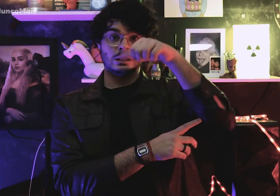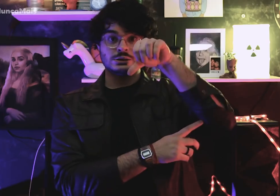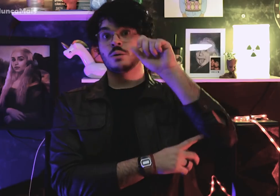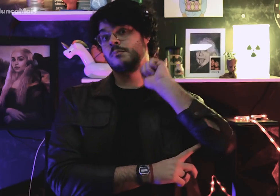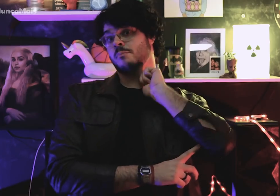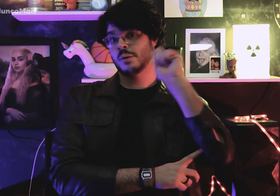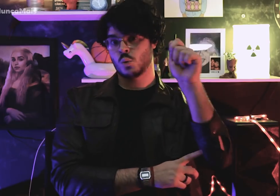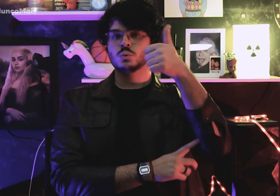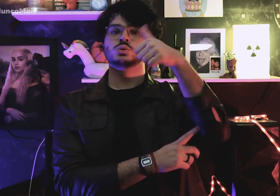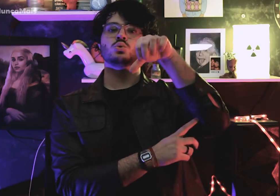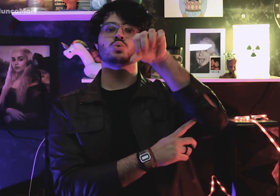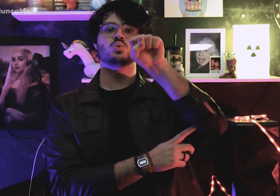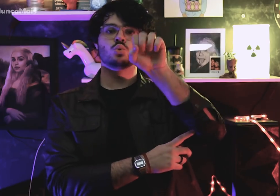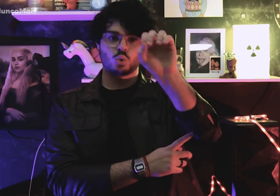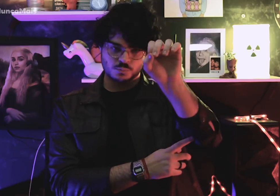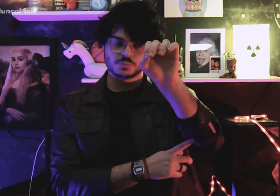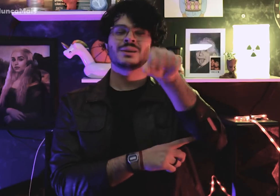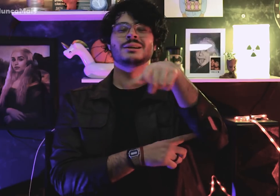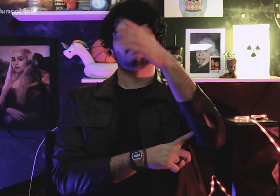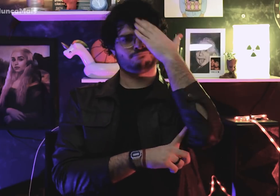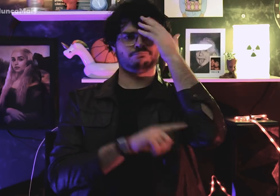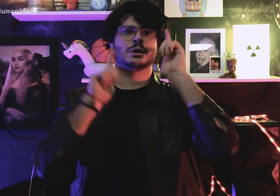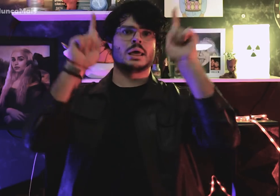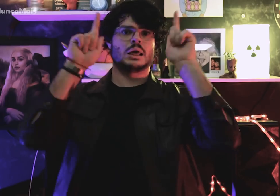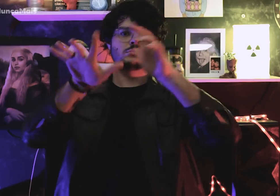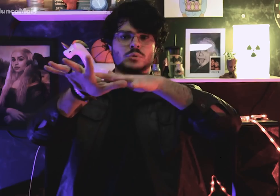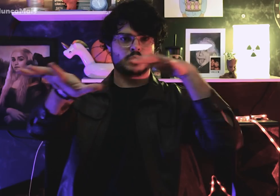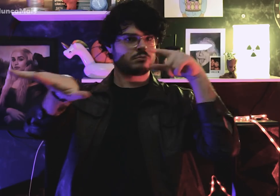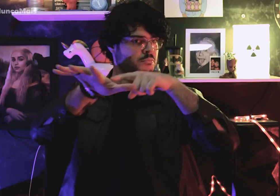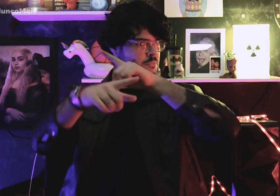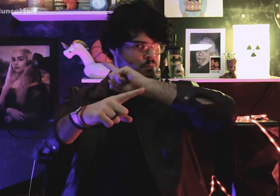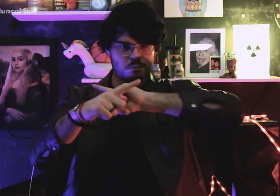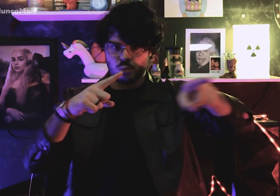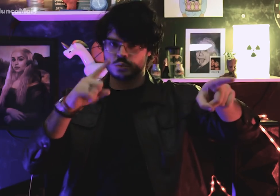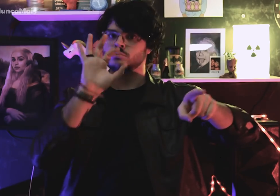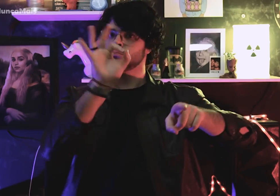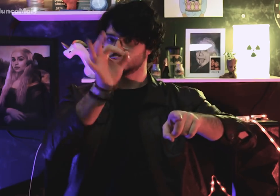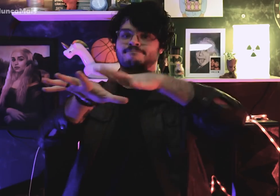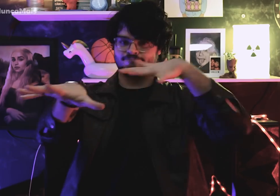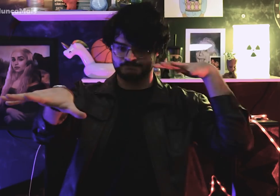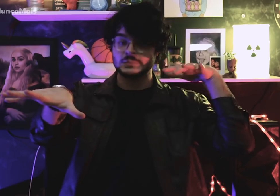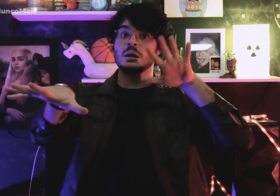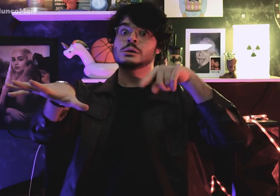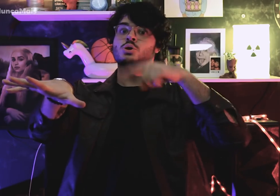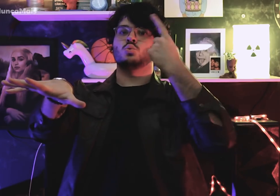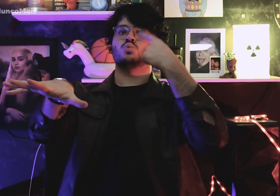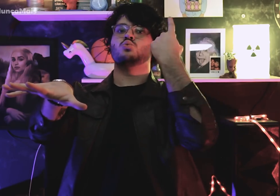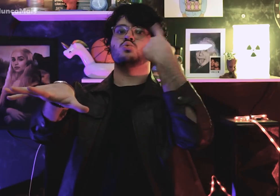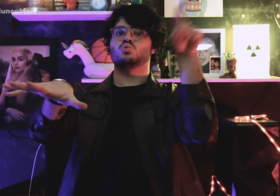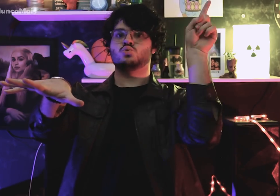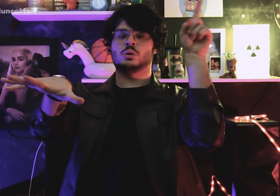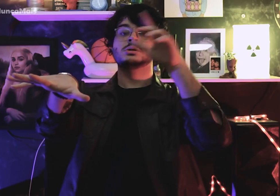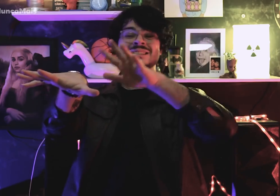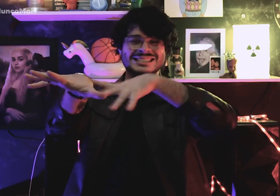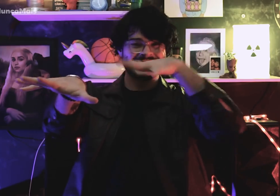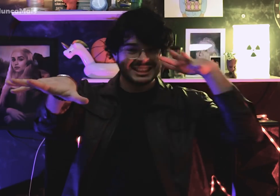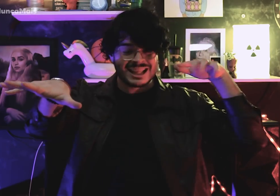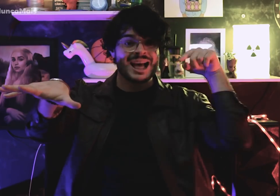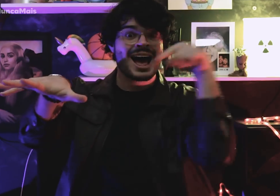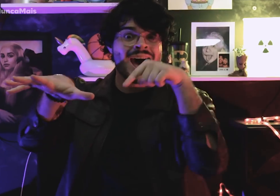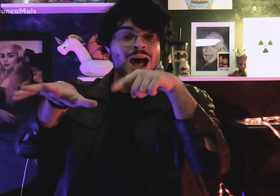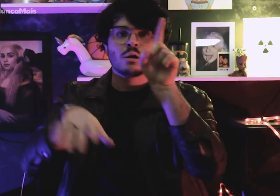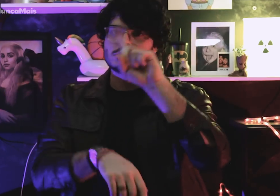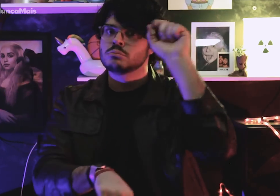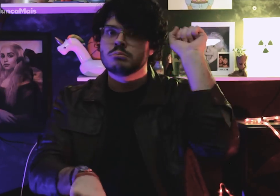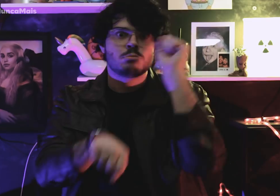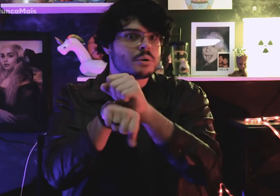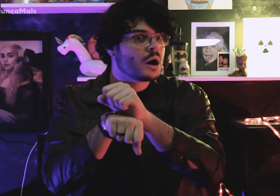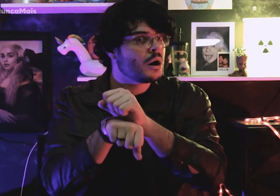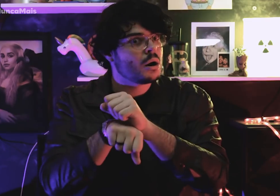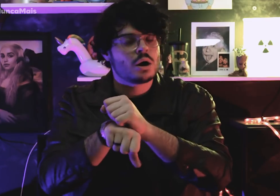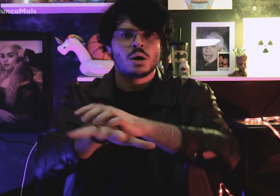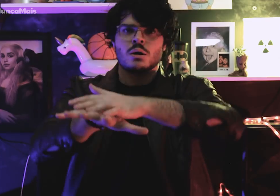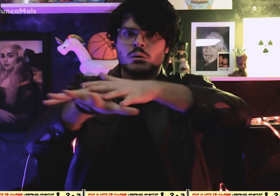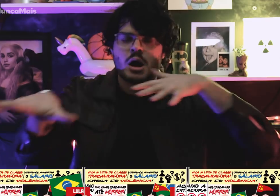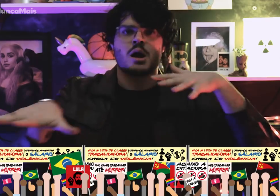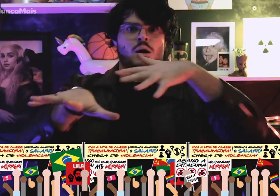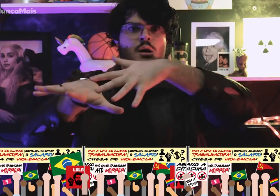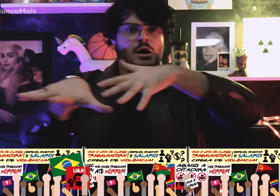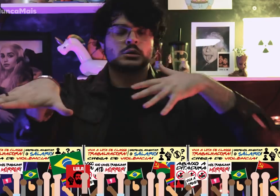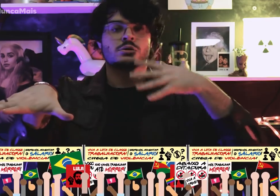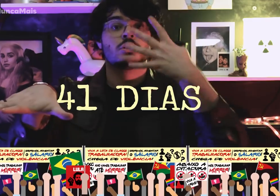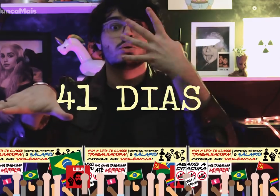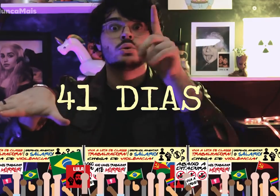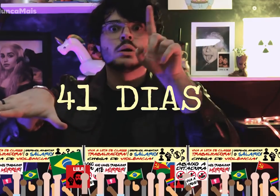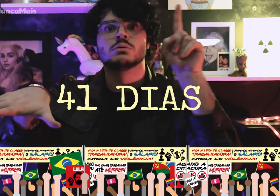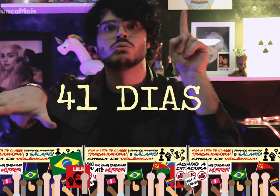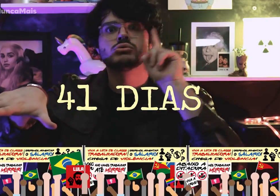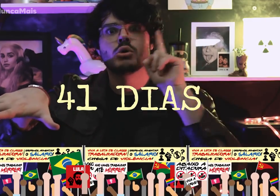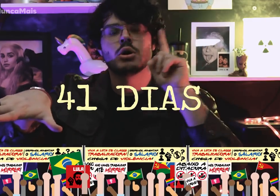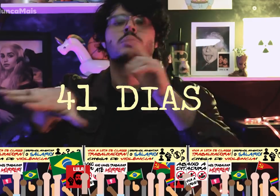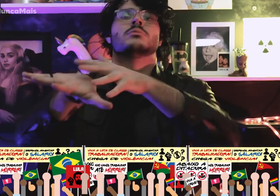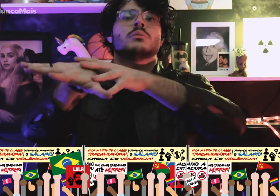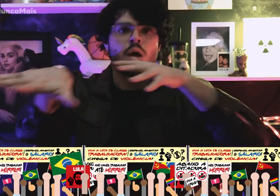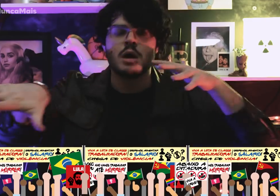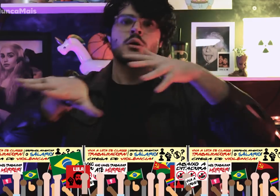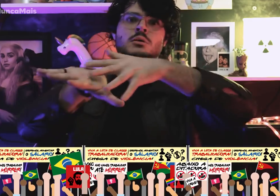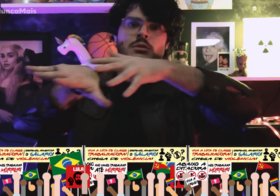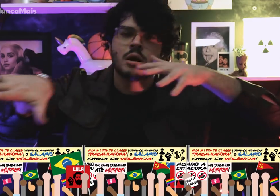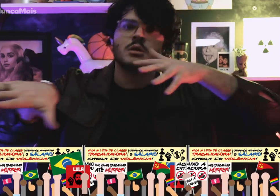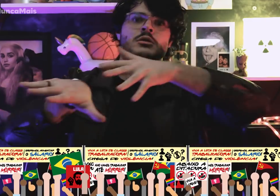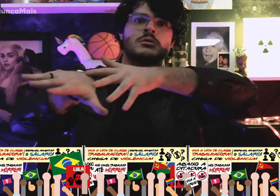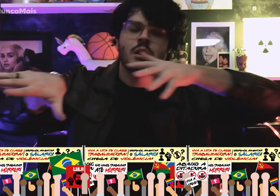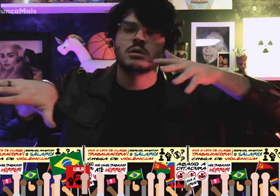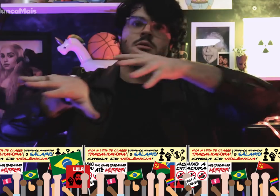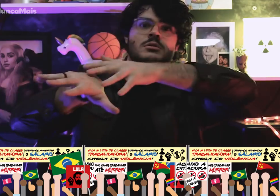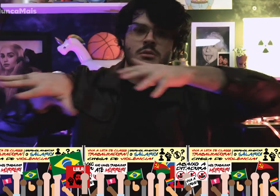Em 19 de abril de 1980, como a greve era ilegal, que durou 41 dias ininterruptos,